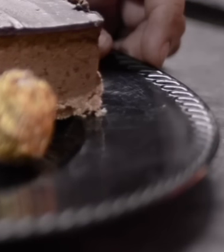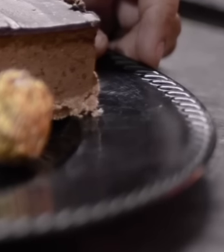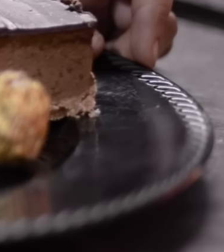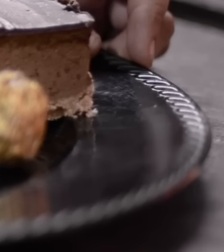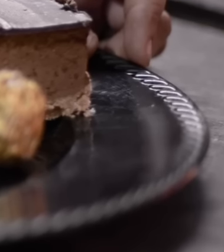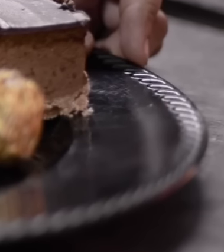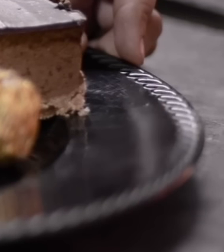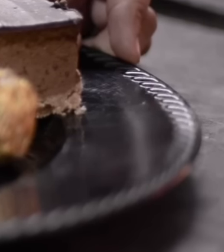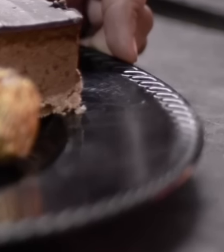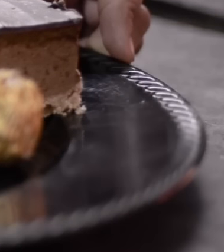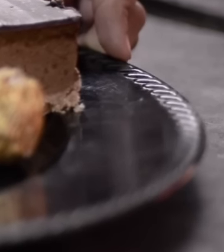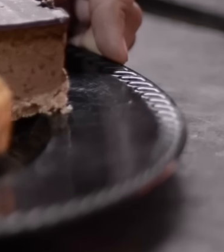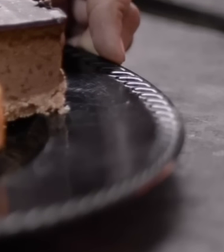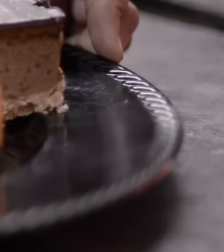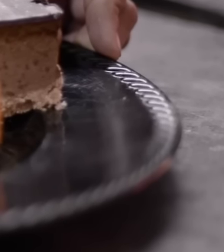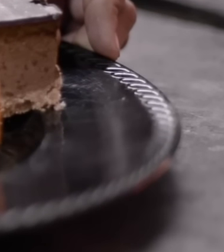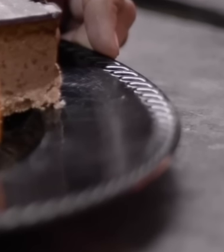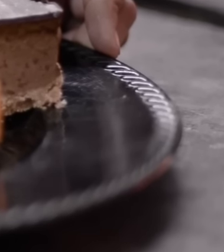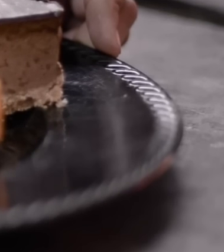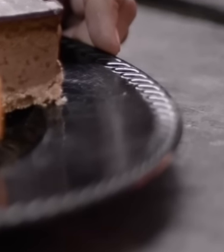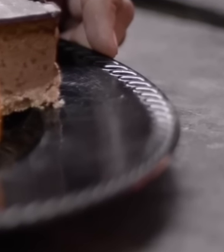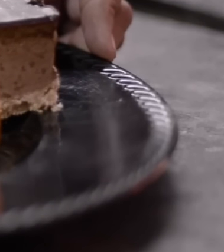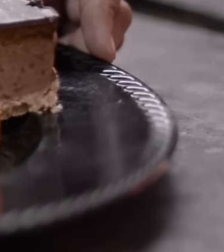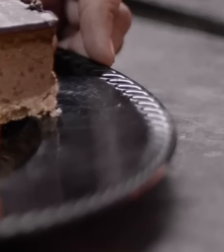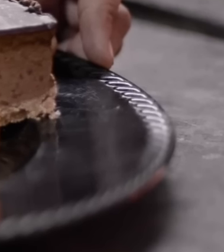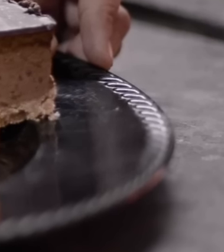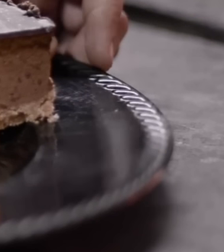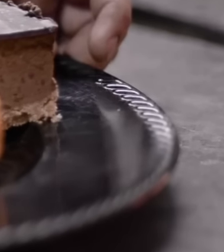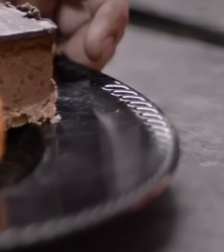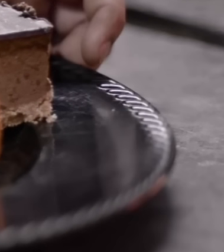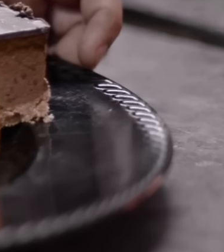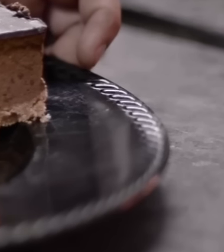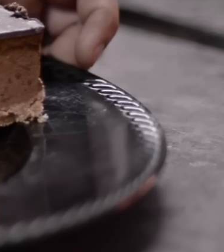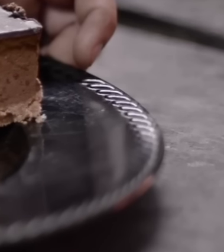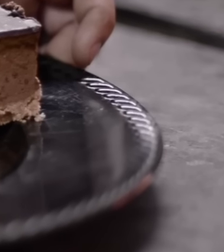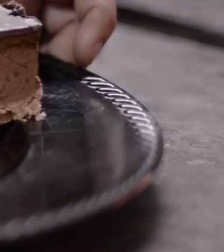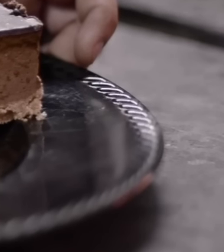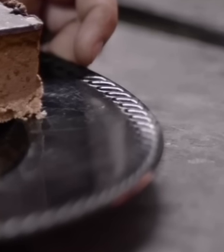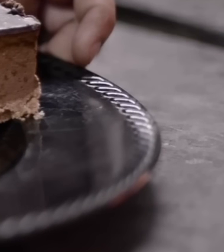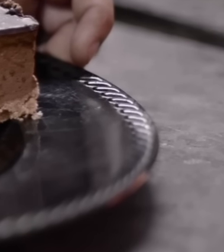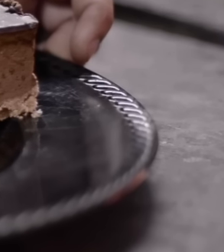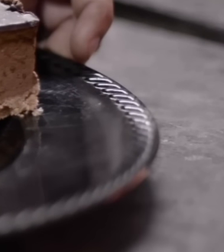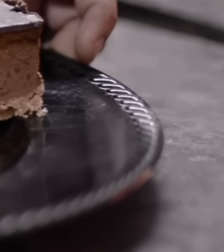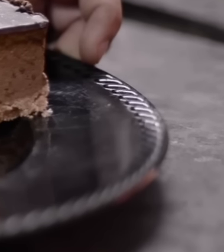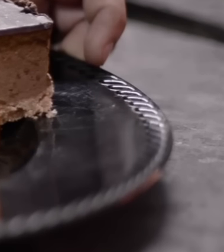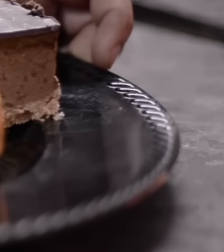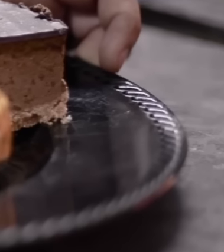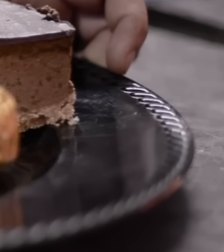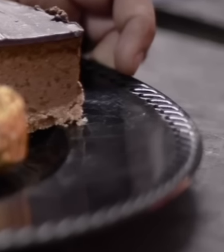Gracias.